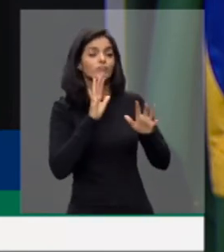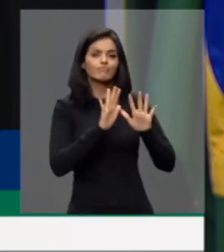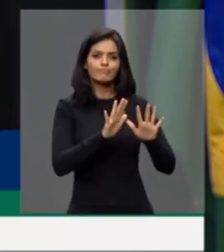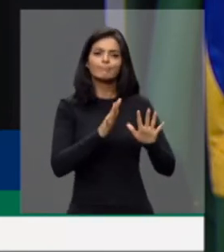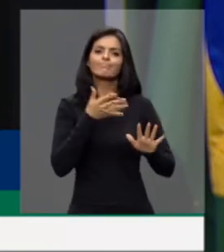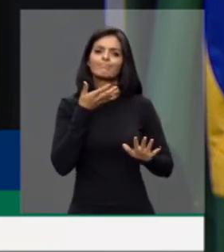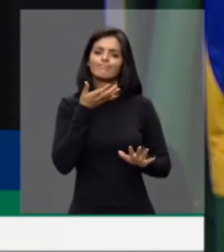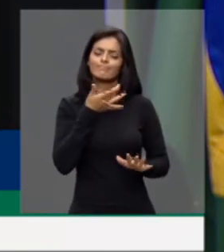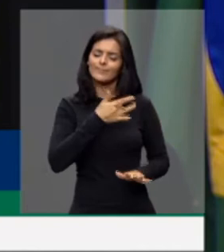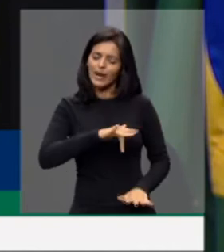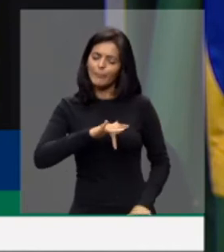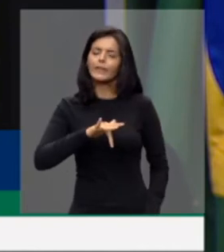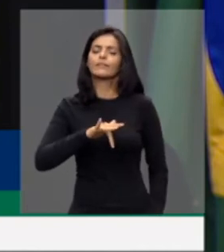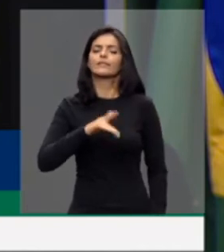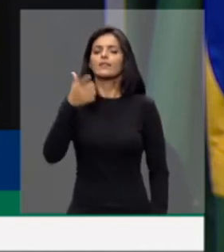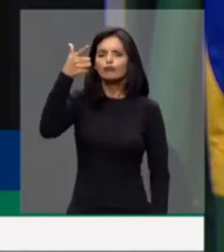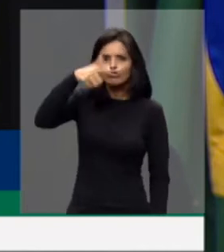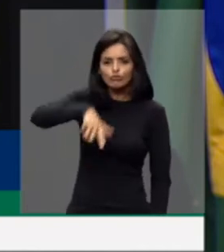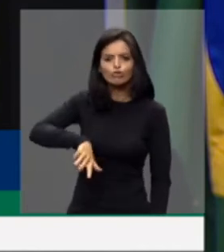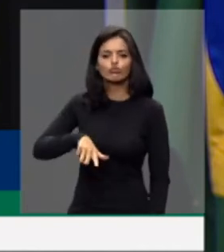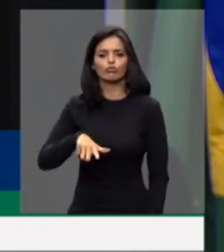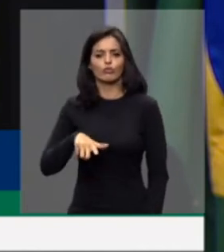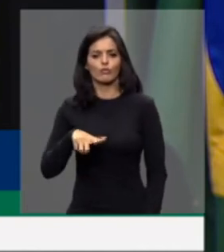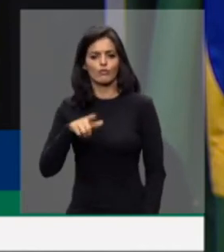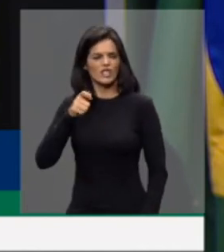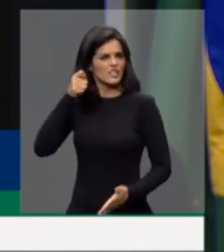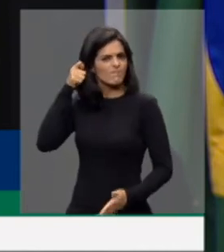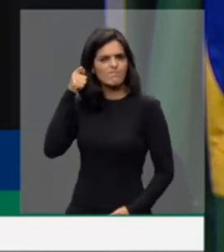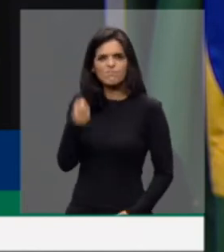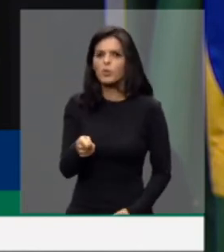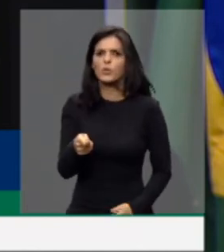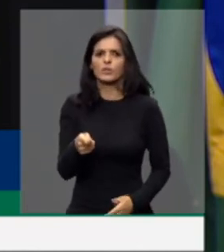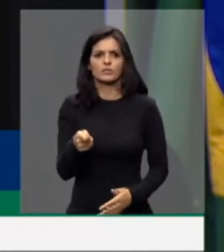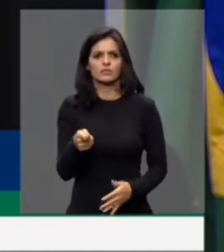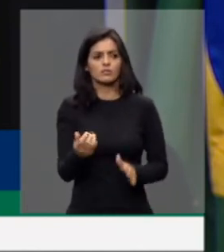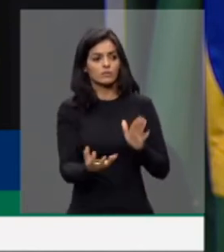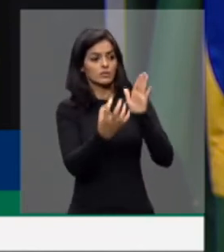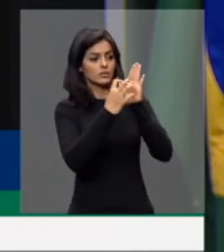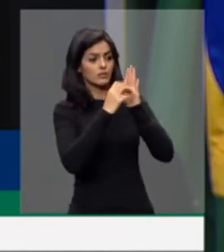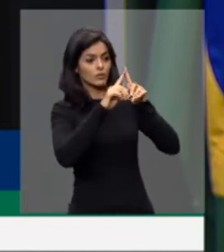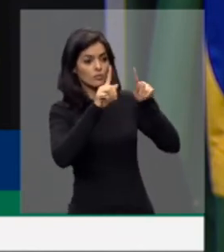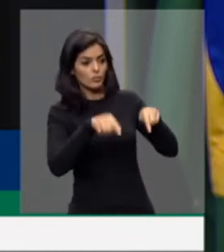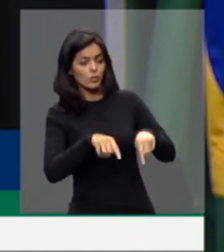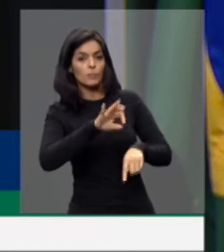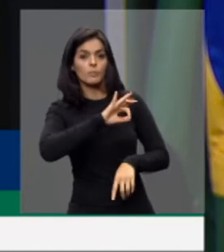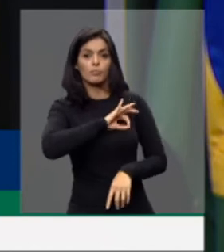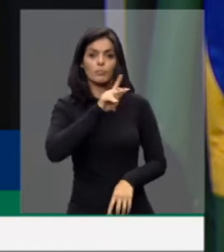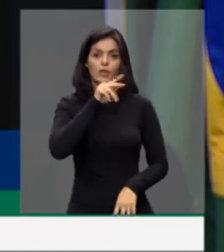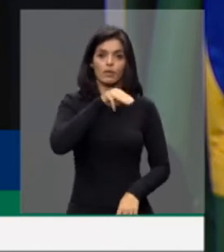PRÓPRIA VIDA. PORTANTO, APESAR DAS COMEMORAÇÕES DOS GOVERNADORES, DA MAIORIA DOS PARLAMENTARES, DOS LÍDERES, EU QUERO AQUI LAMENTAR QUE